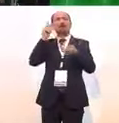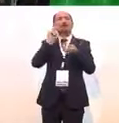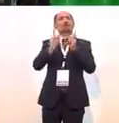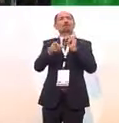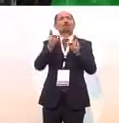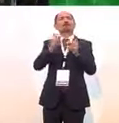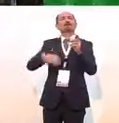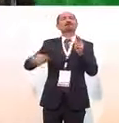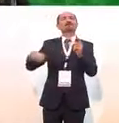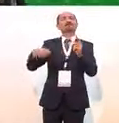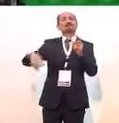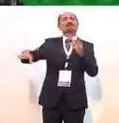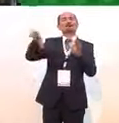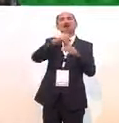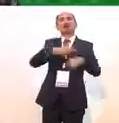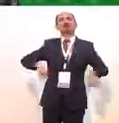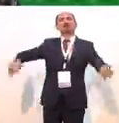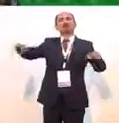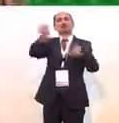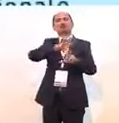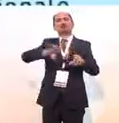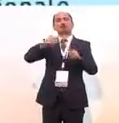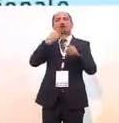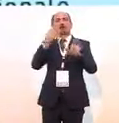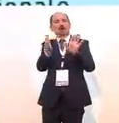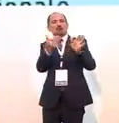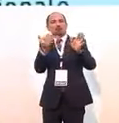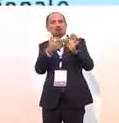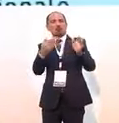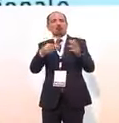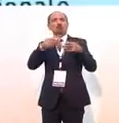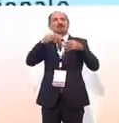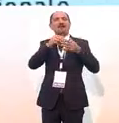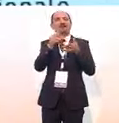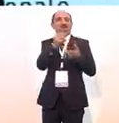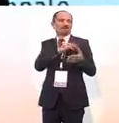regionale, togliendo per la prima regione il vitalizio ai consiglieri regionali ed è